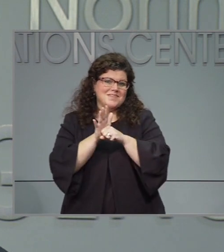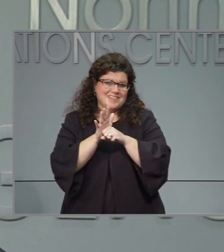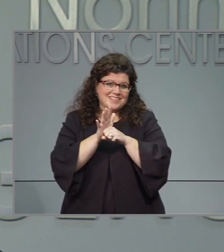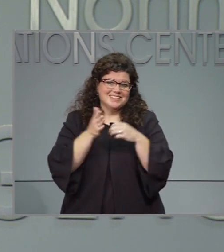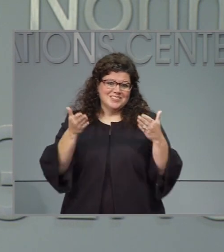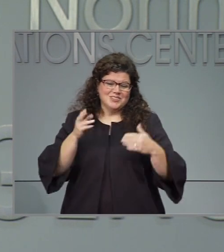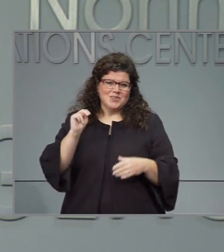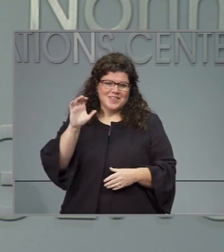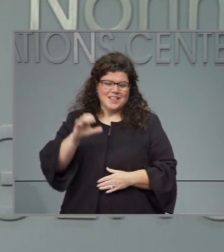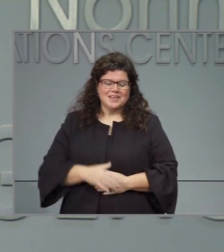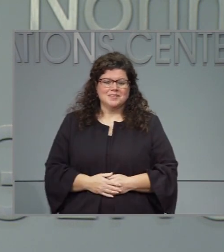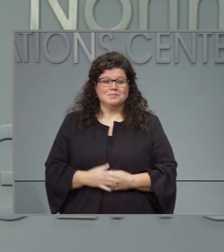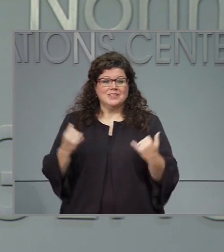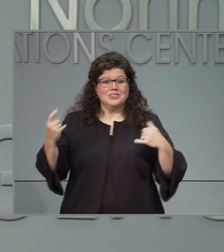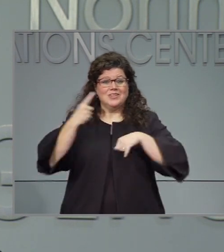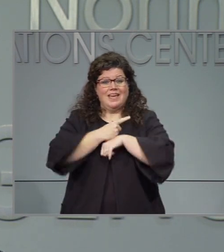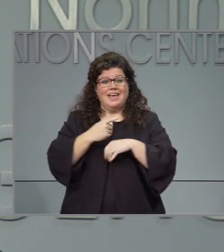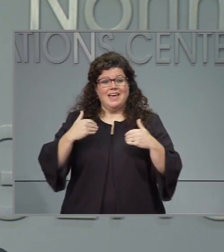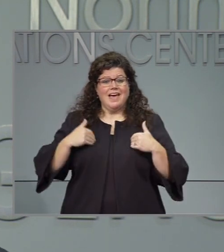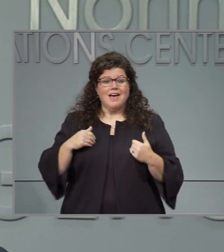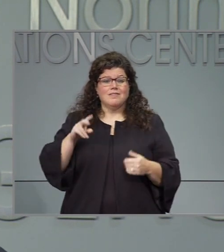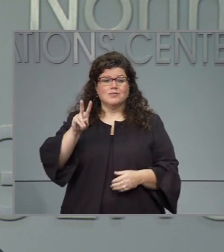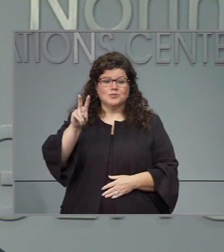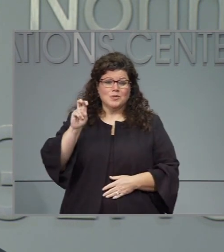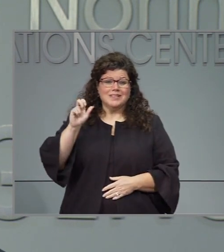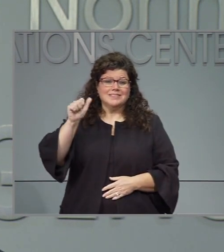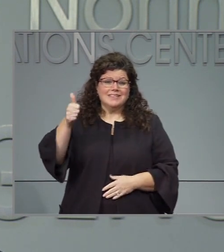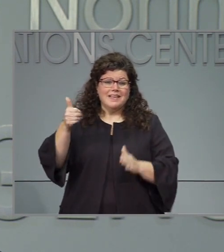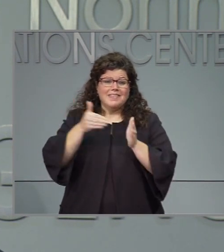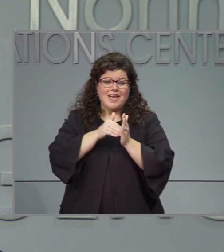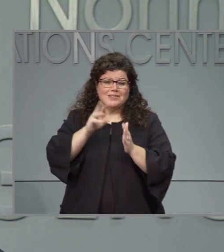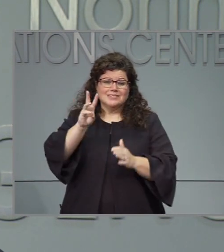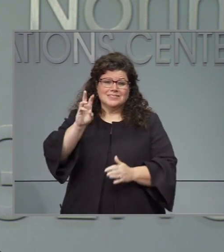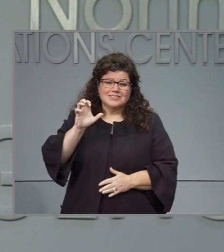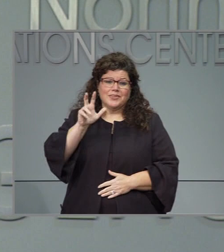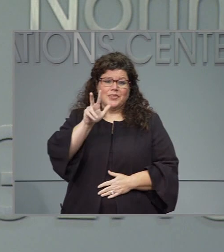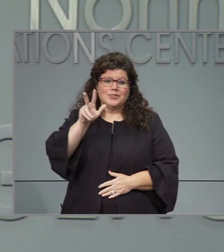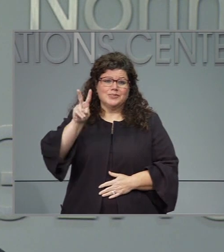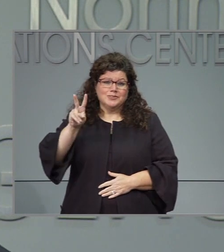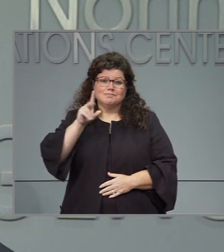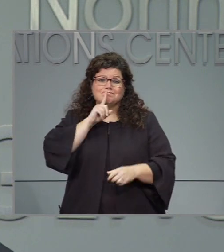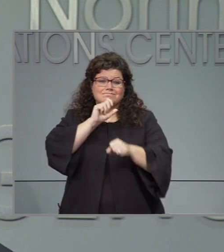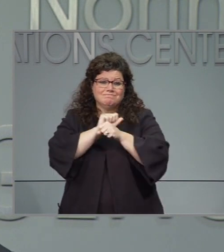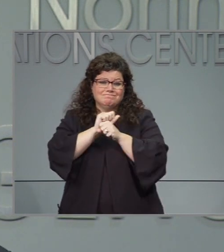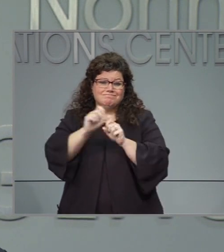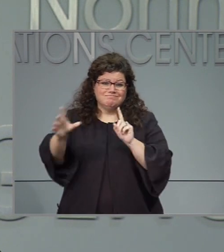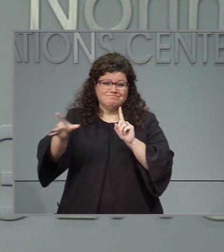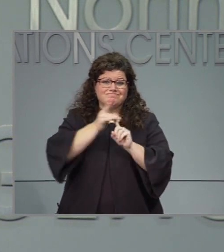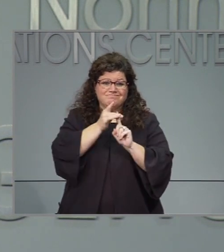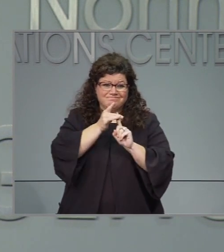del Norte, a partir de hoy. Tenemos doscientos diez mil seiscientos treinta y dos casos mil cuatrocientos noventa y